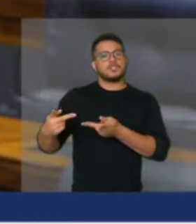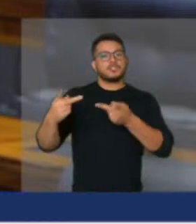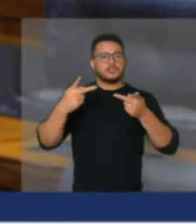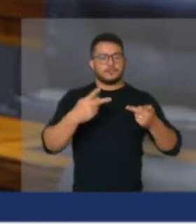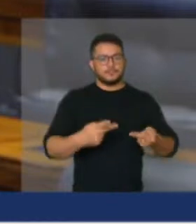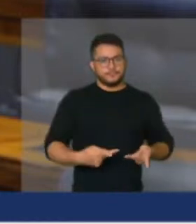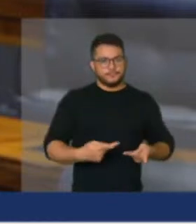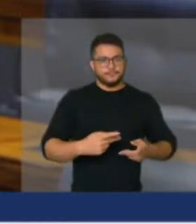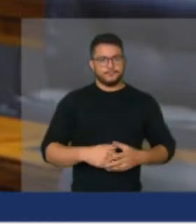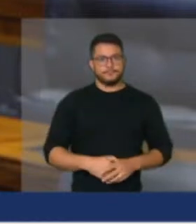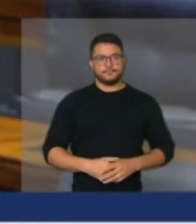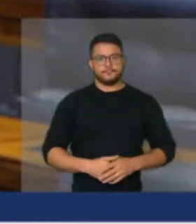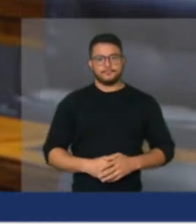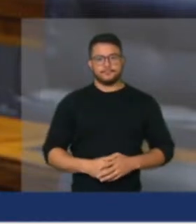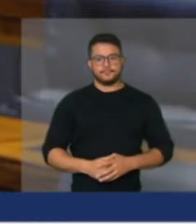MINISTRO, QUE ELE CERTAMENTE